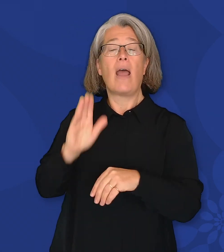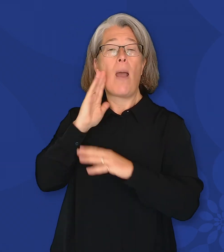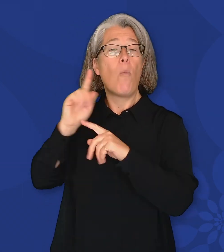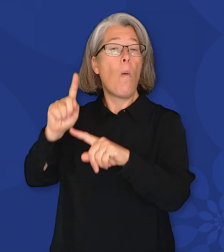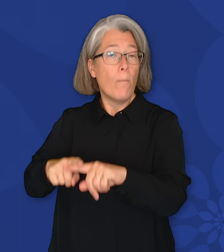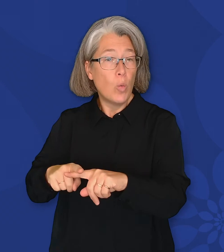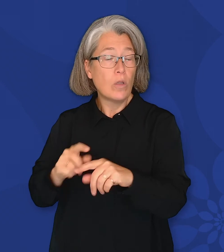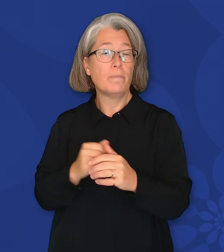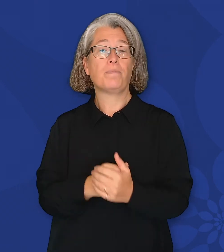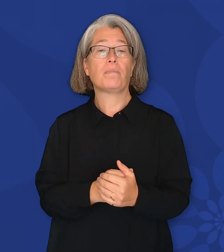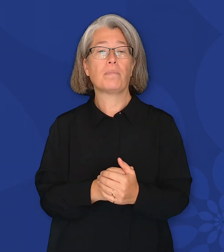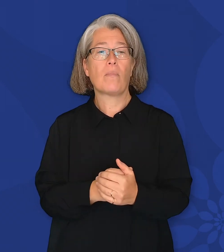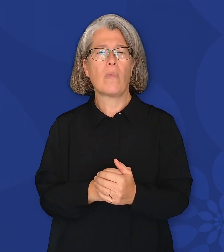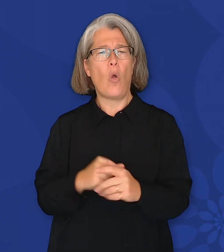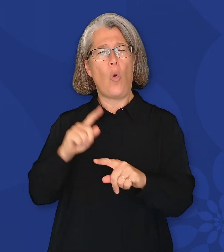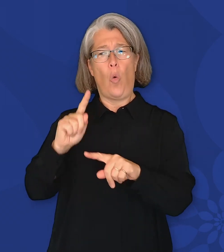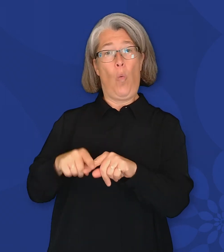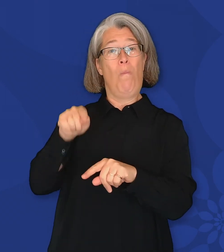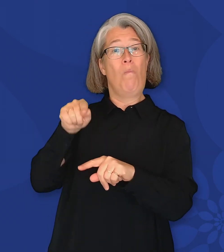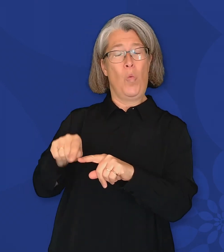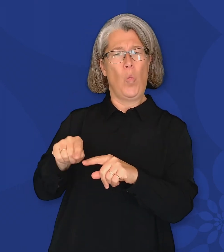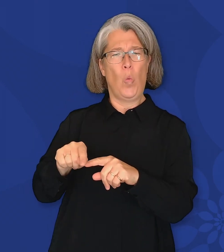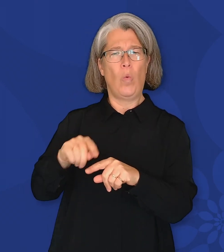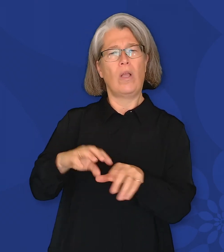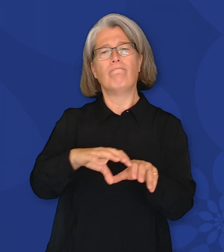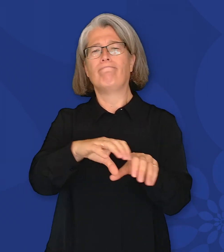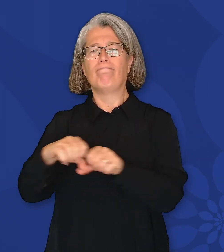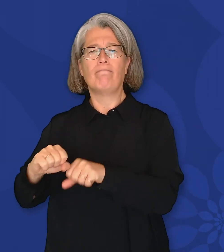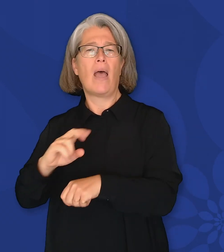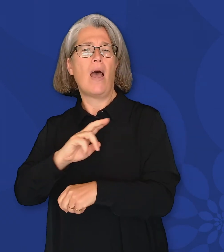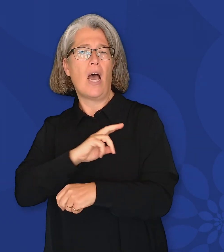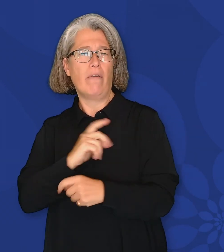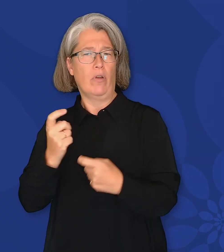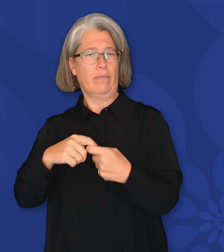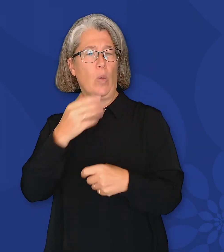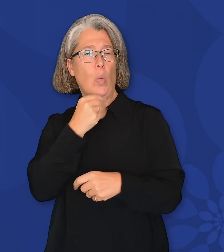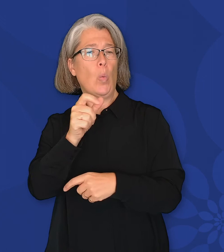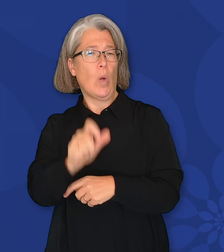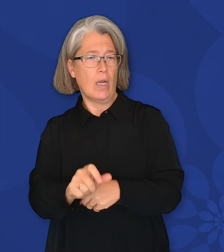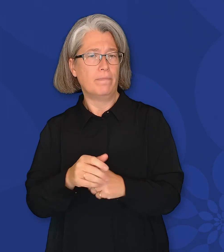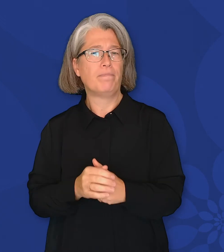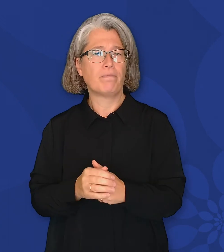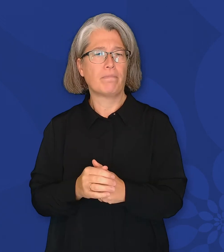hemkommun, som sedan tar över ansvaret för den unga.